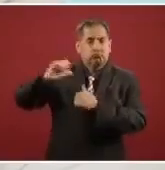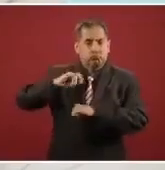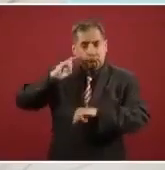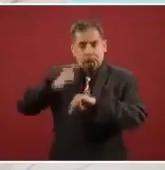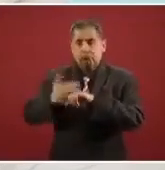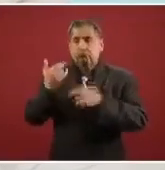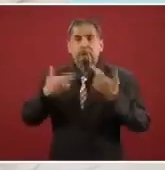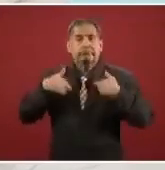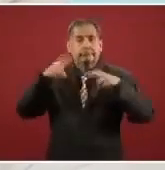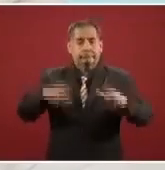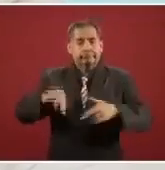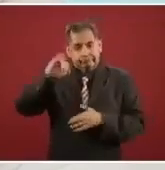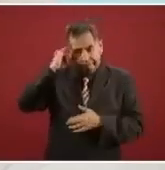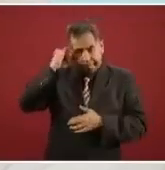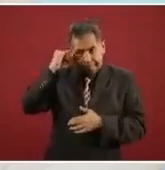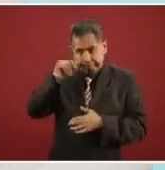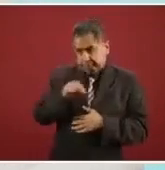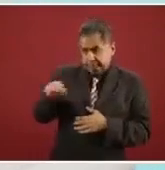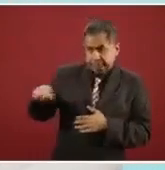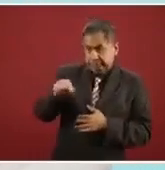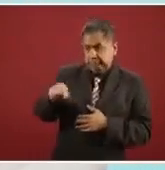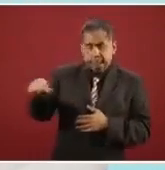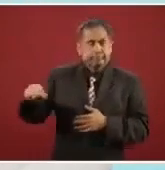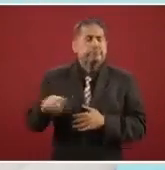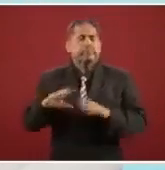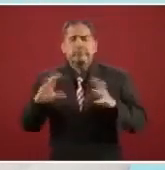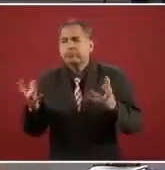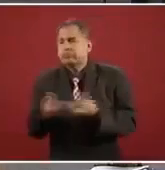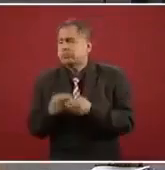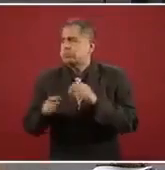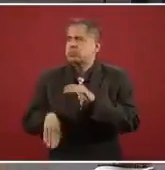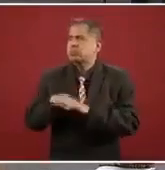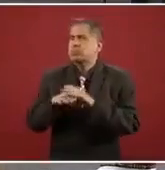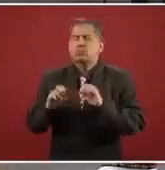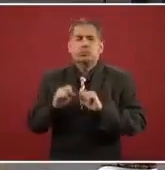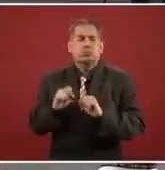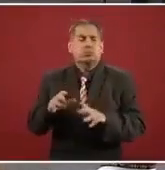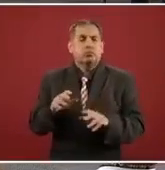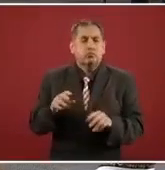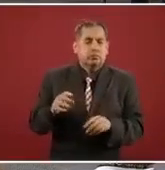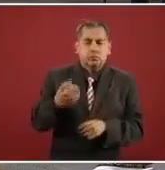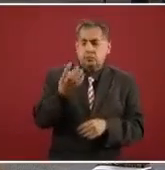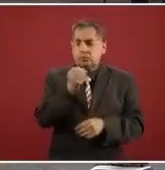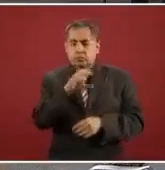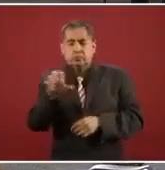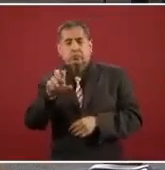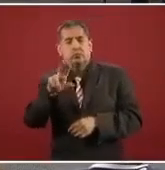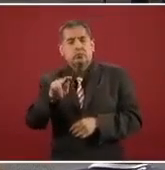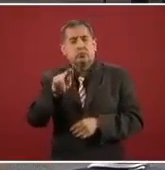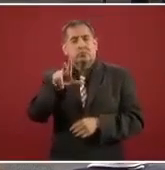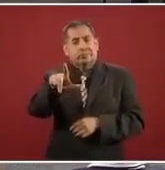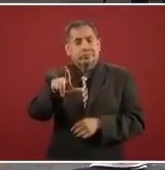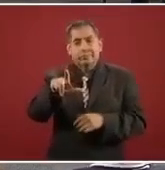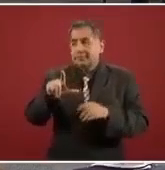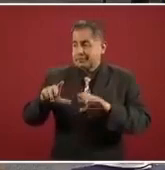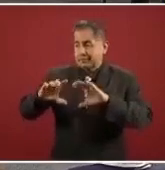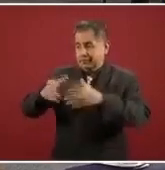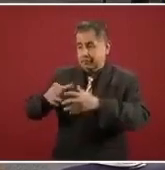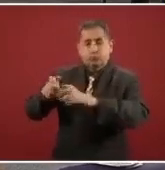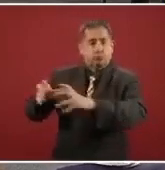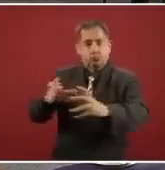indígenas de un universo de alrededor de 987 comunidades indígenas. Estamos hablando